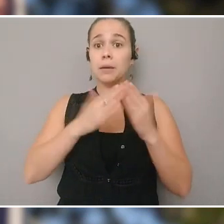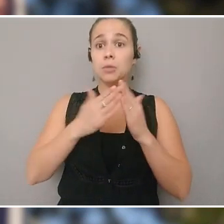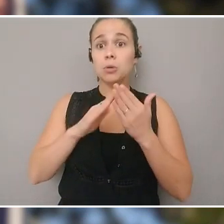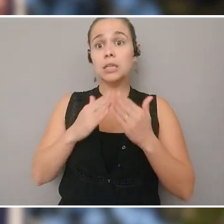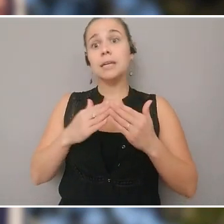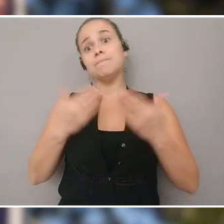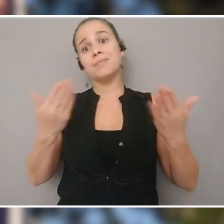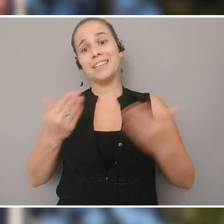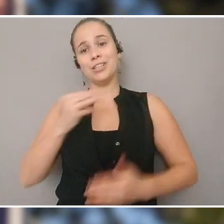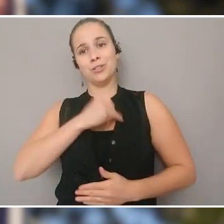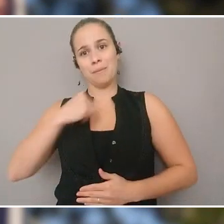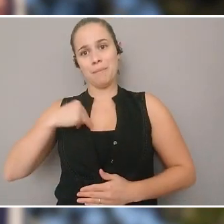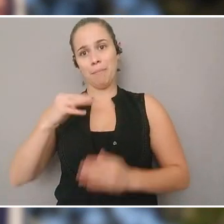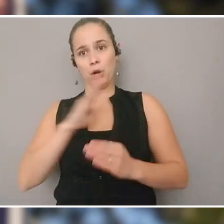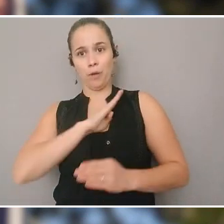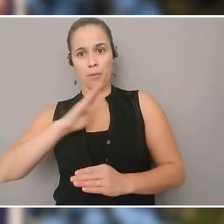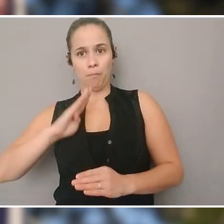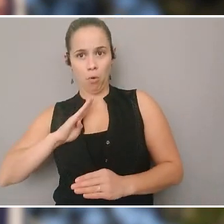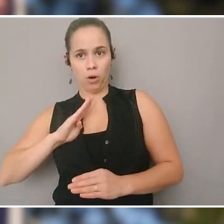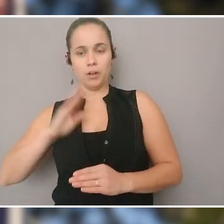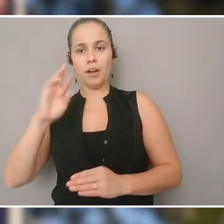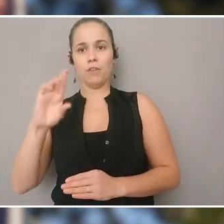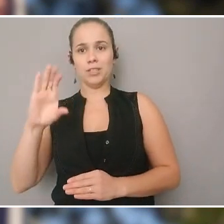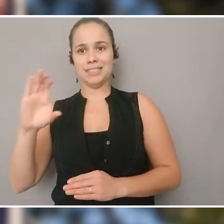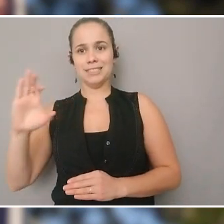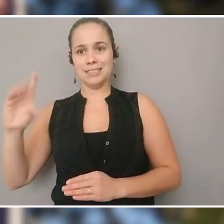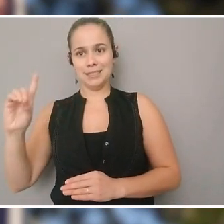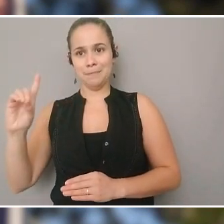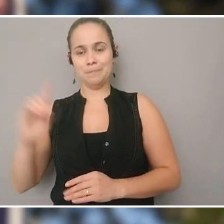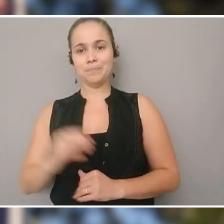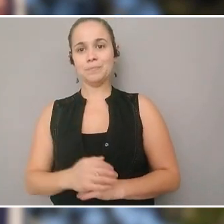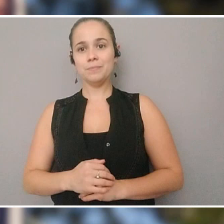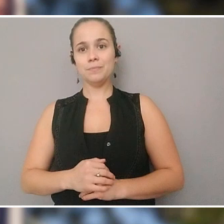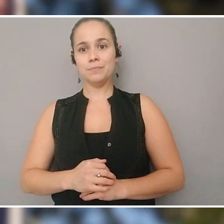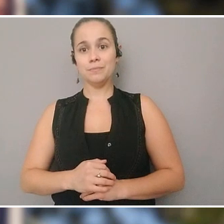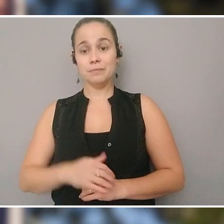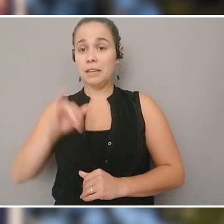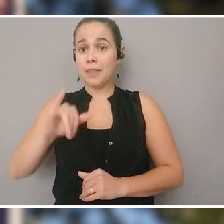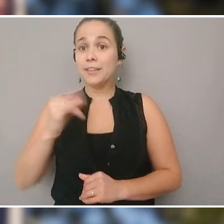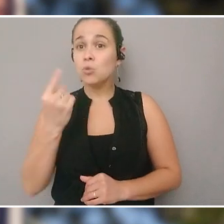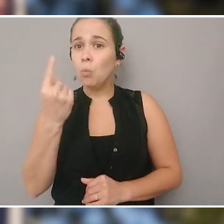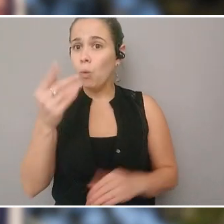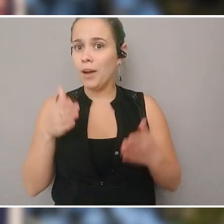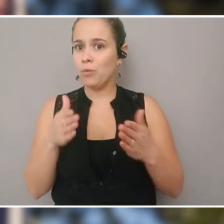junta del Distrito de Riverside Community